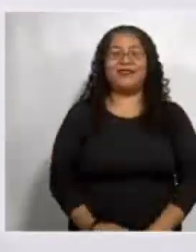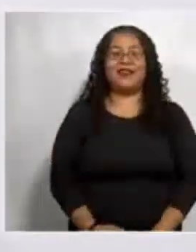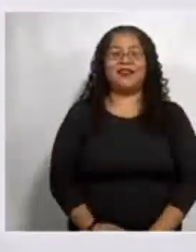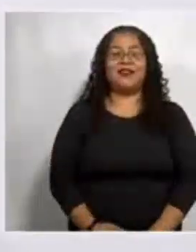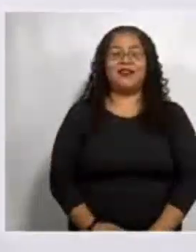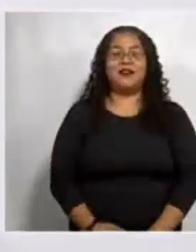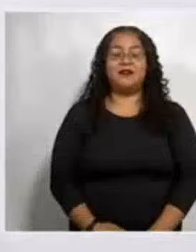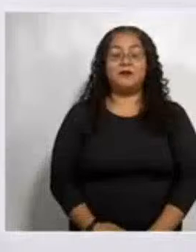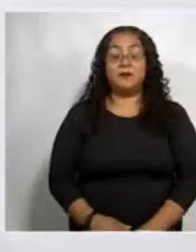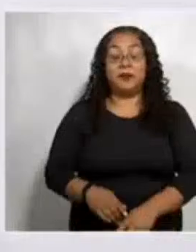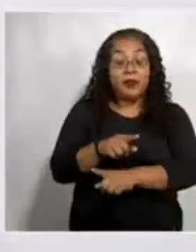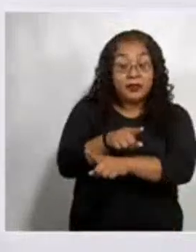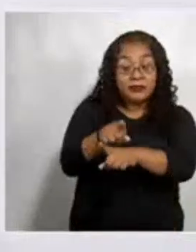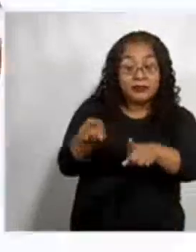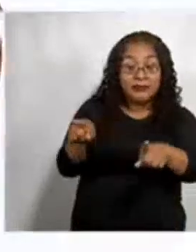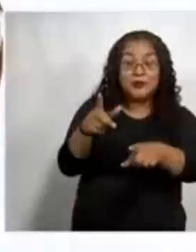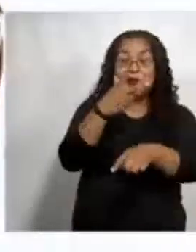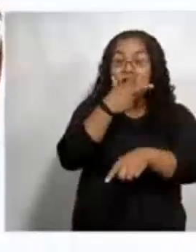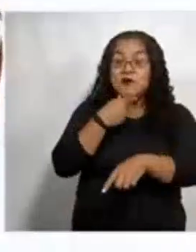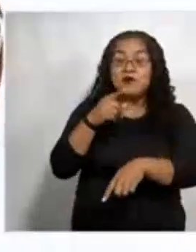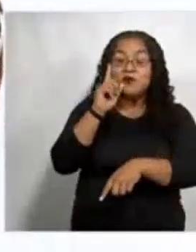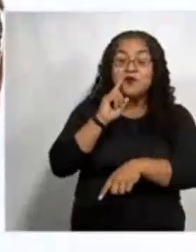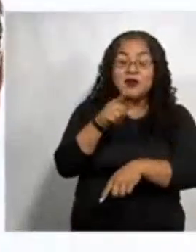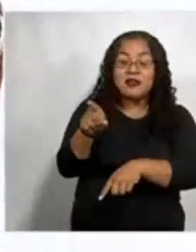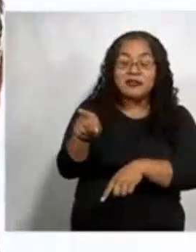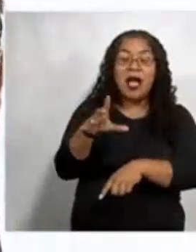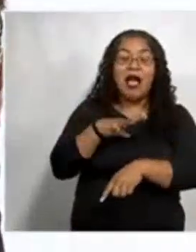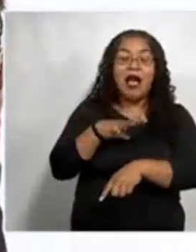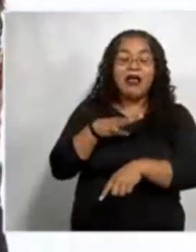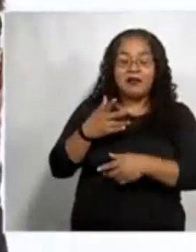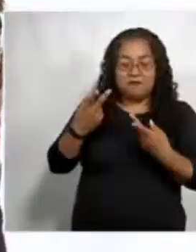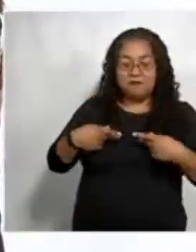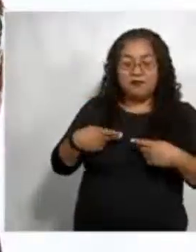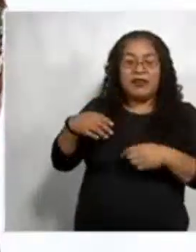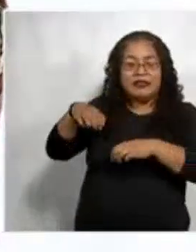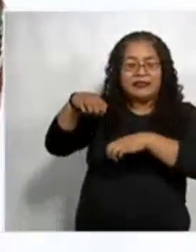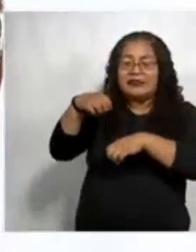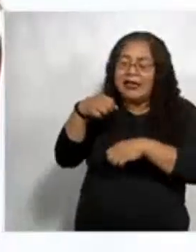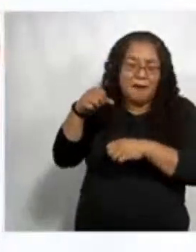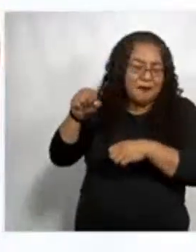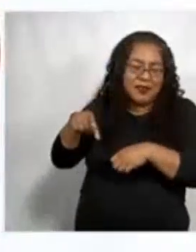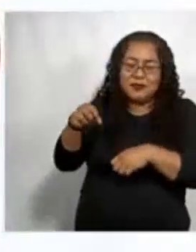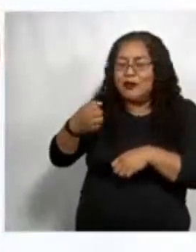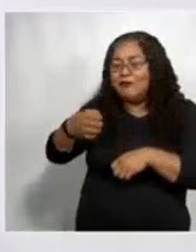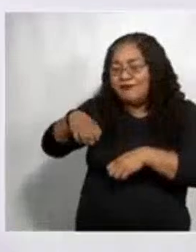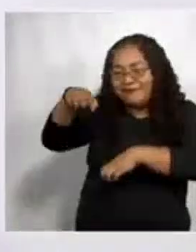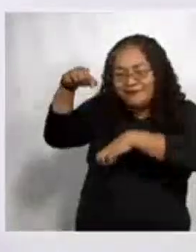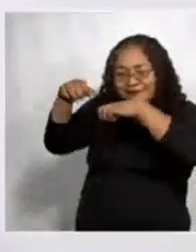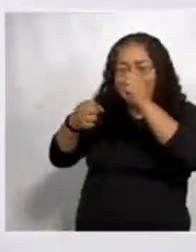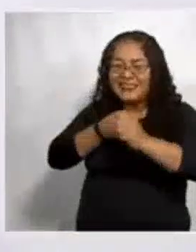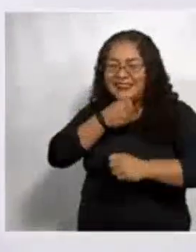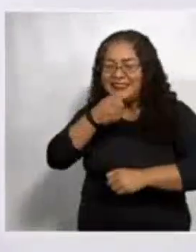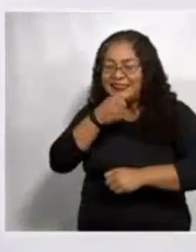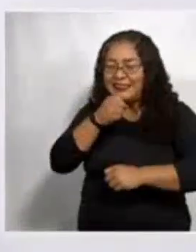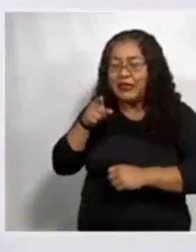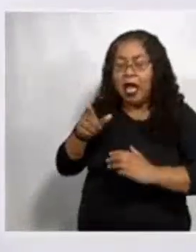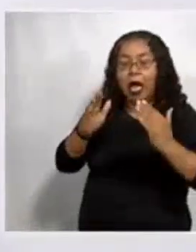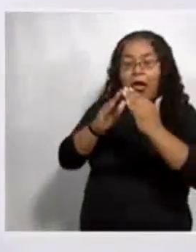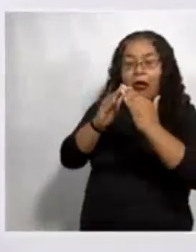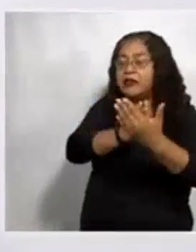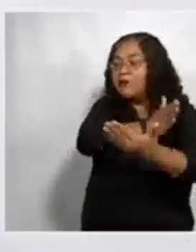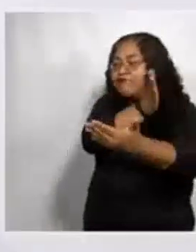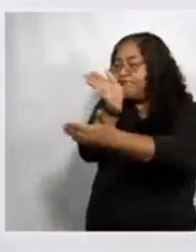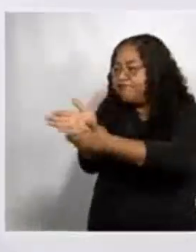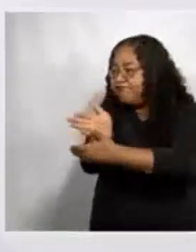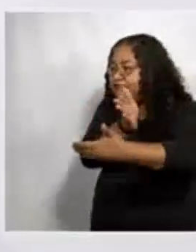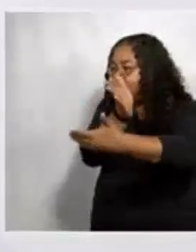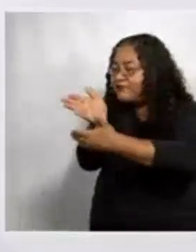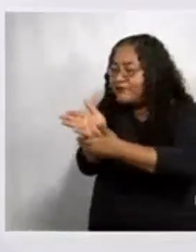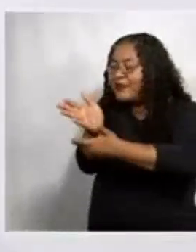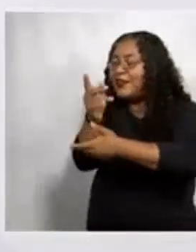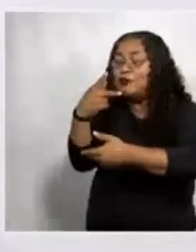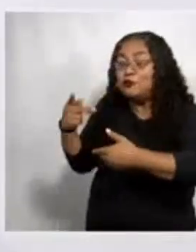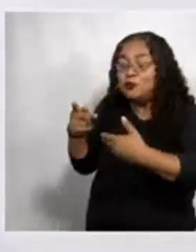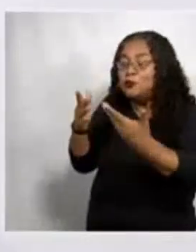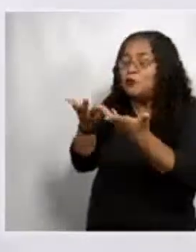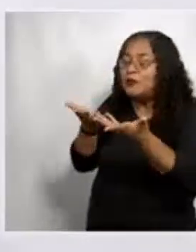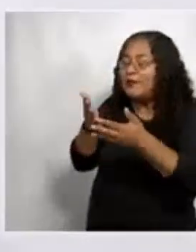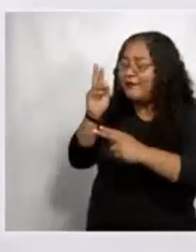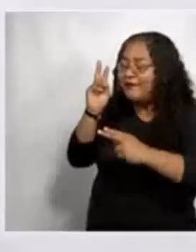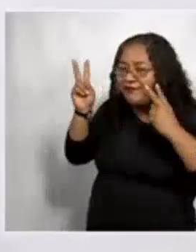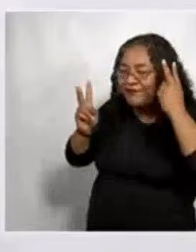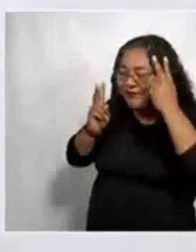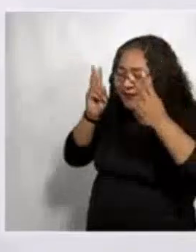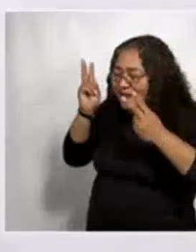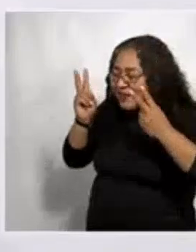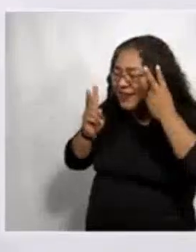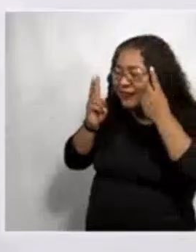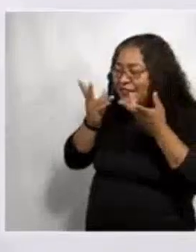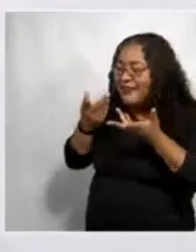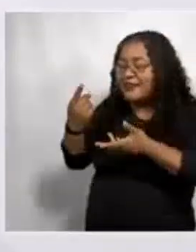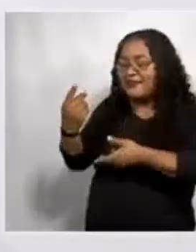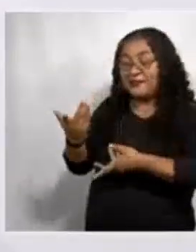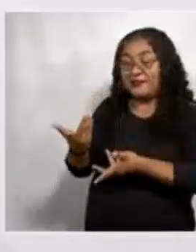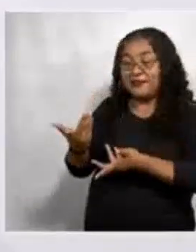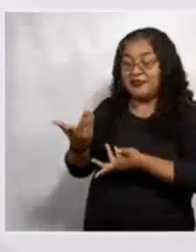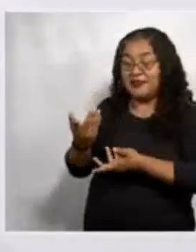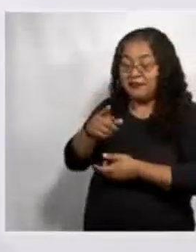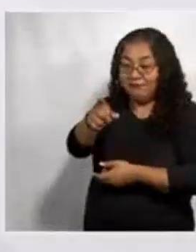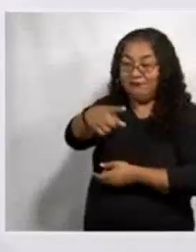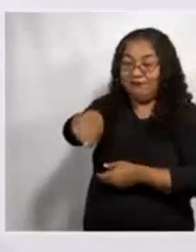Visitan a todas y todos los adultos mayores, casa por casa, van a sus hogares. Ahora están haciendo